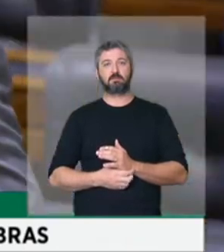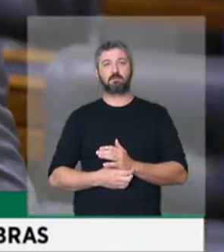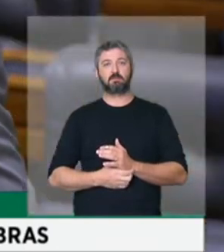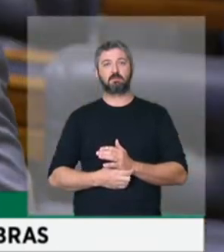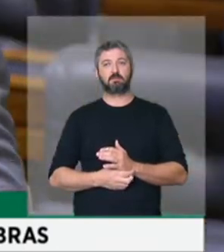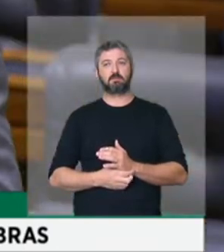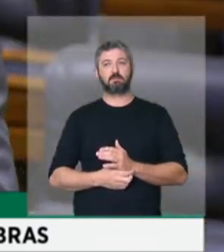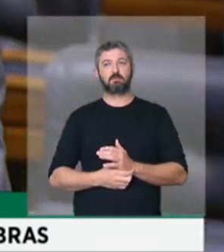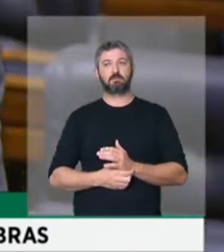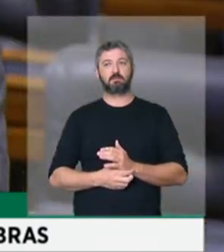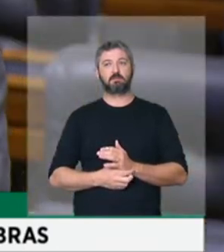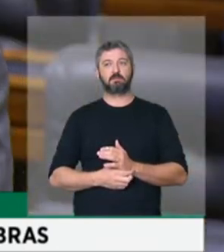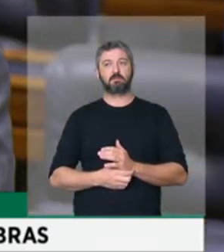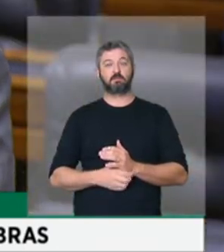QUE O NOVO... ORIENTA O SIM. -- [PRESIDENTE]: COMO